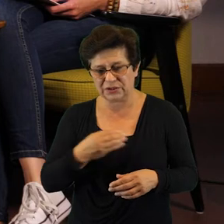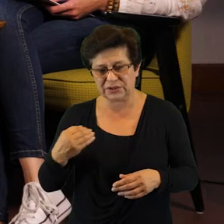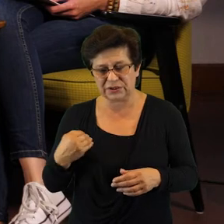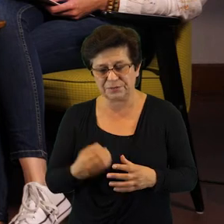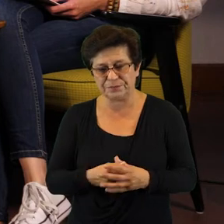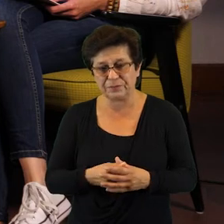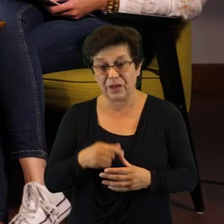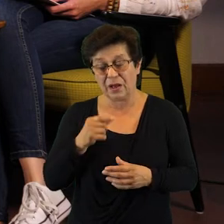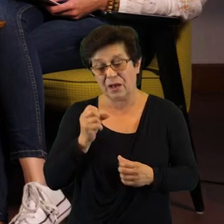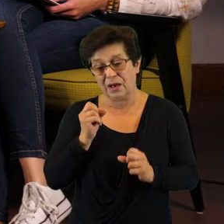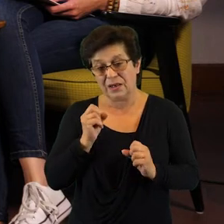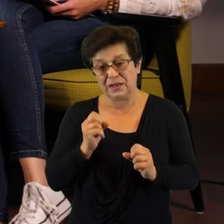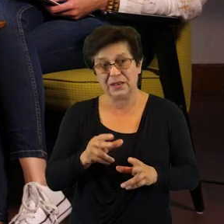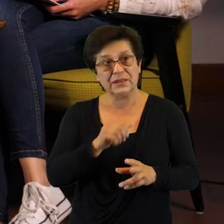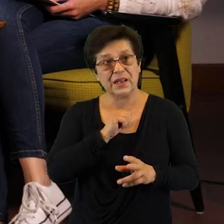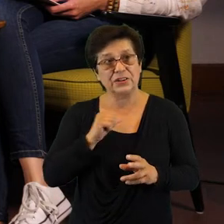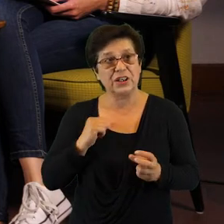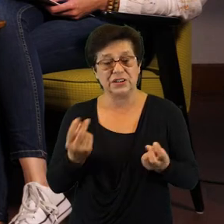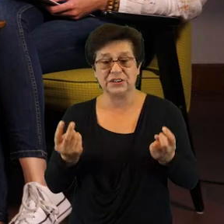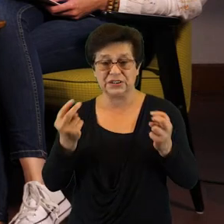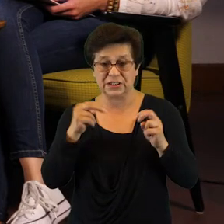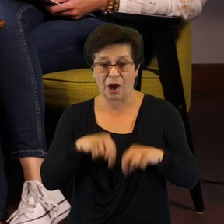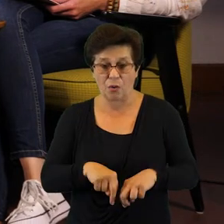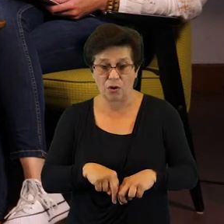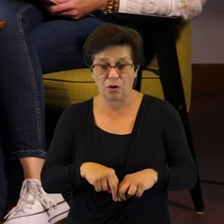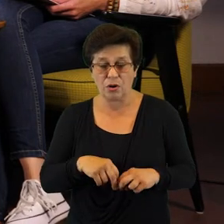Tak się stało, że Słonimski, ateista,